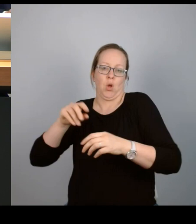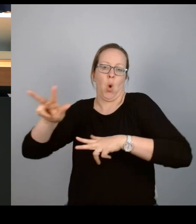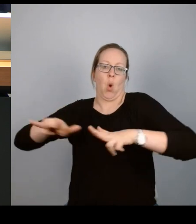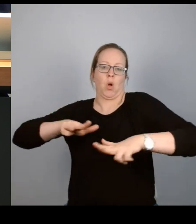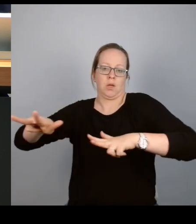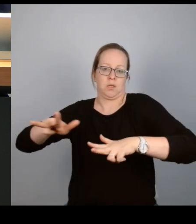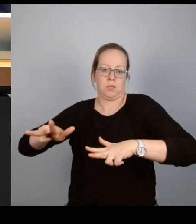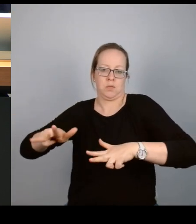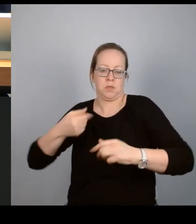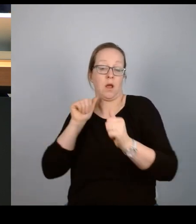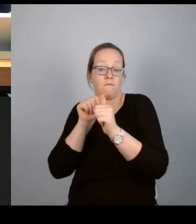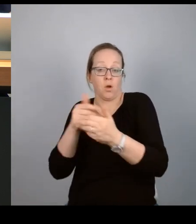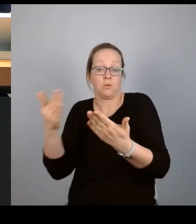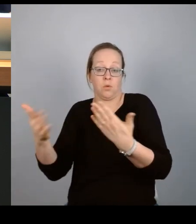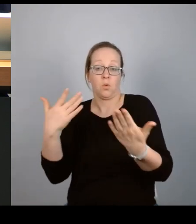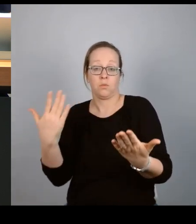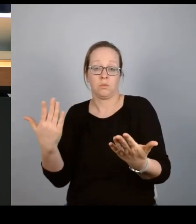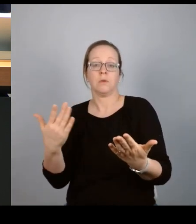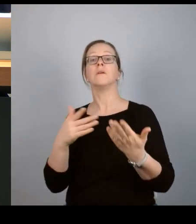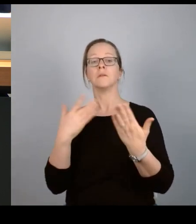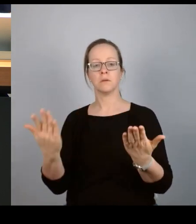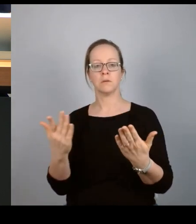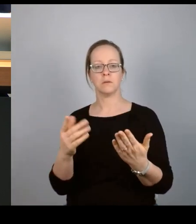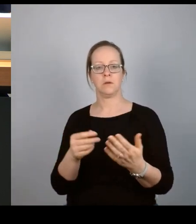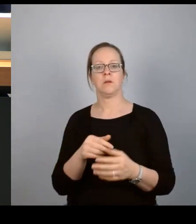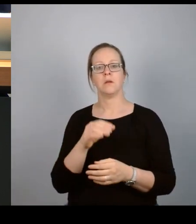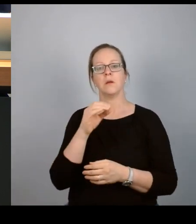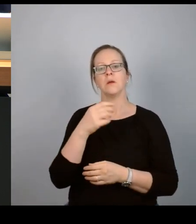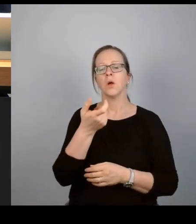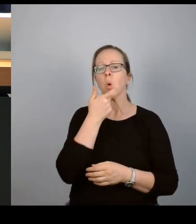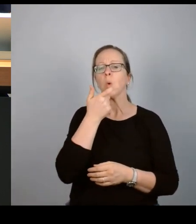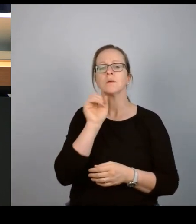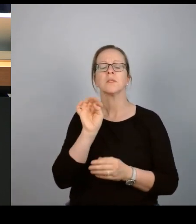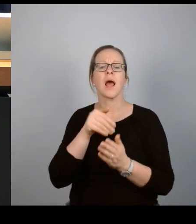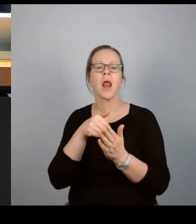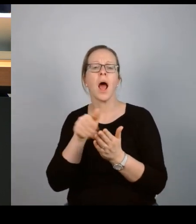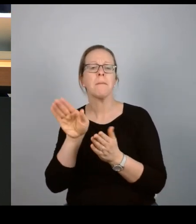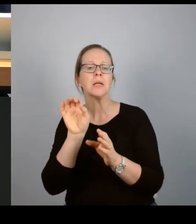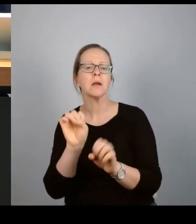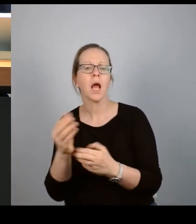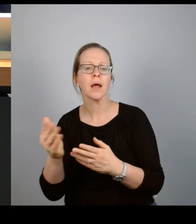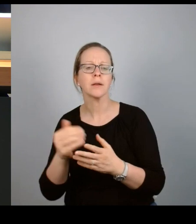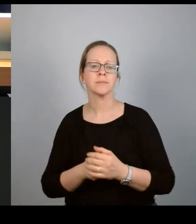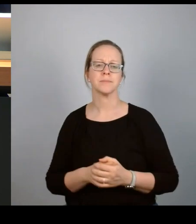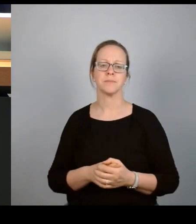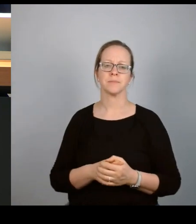ein bisschen unterschwelliger, aber können auch Gemüter erhitzen, wenn sie jetzt auch in den Fachthemen am Ende führt,